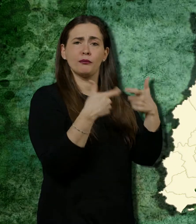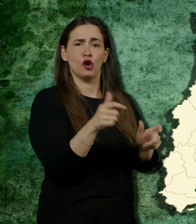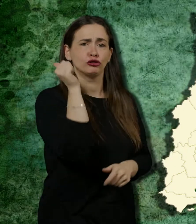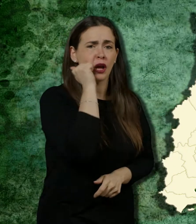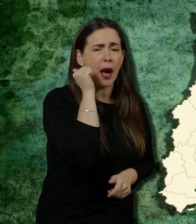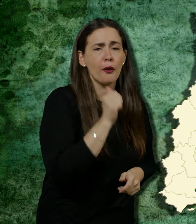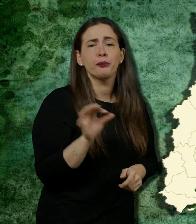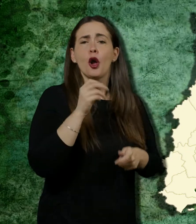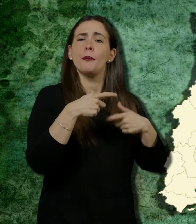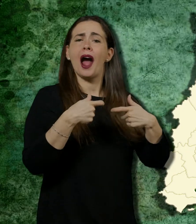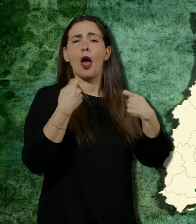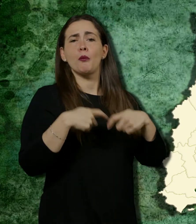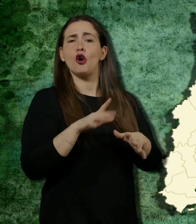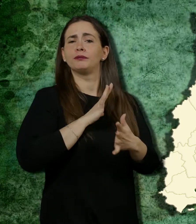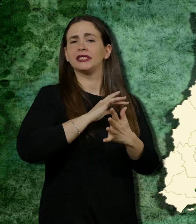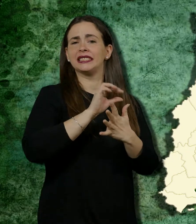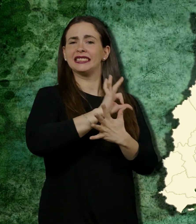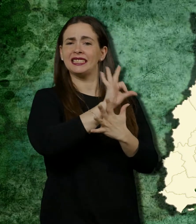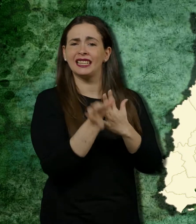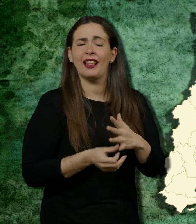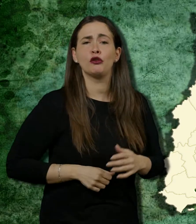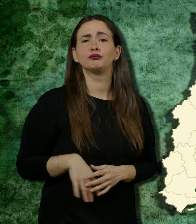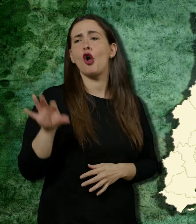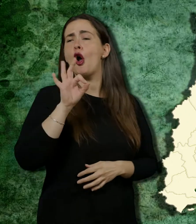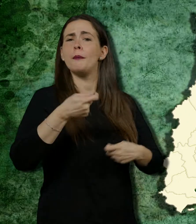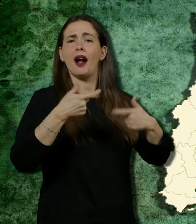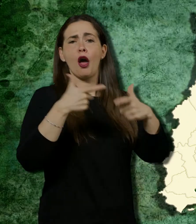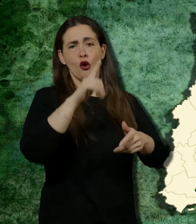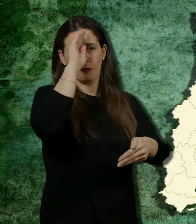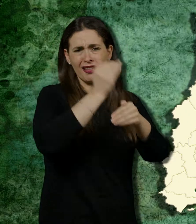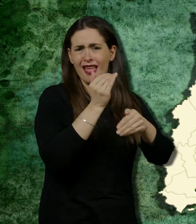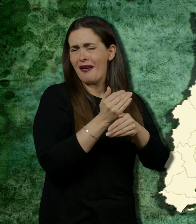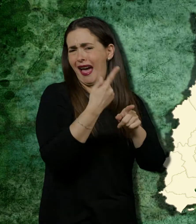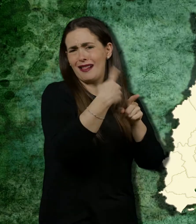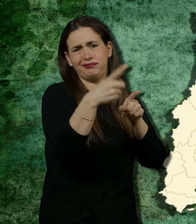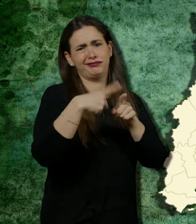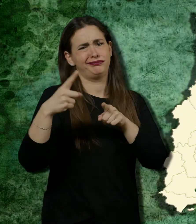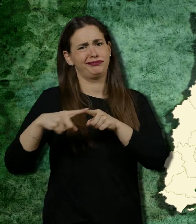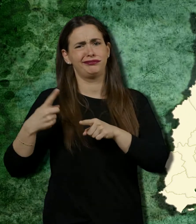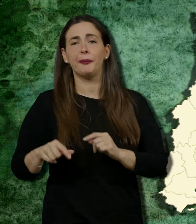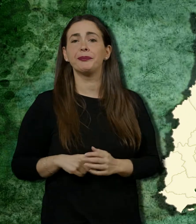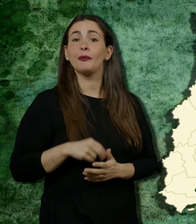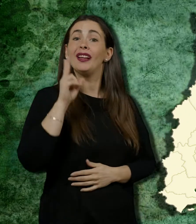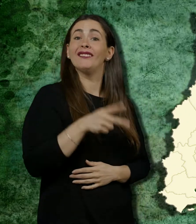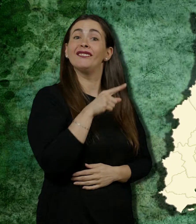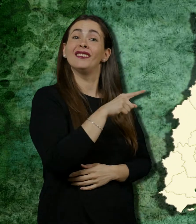el mercat dels dissabtes, el mercat dels sentits, el mercat medieval...